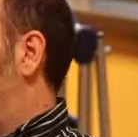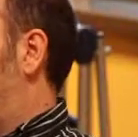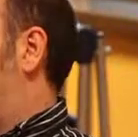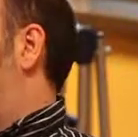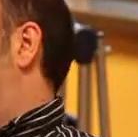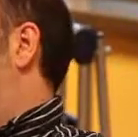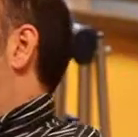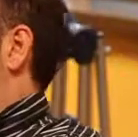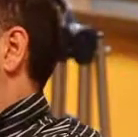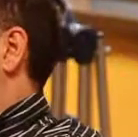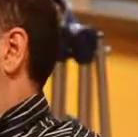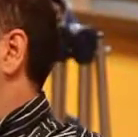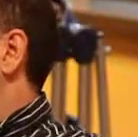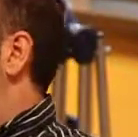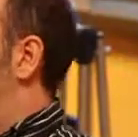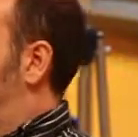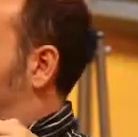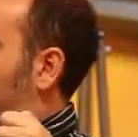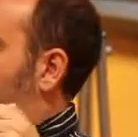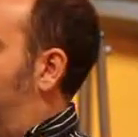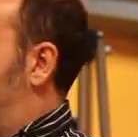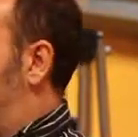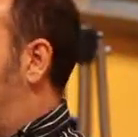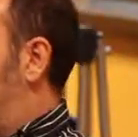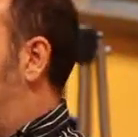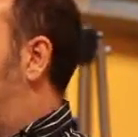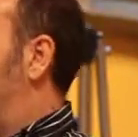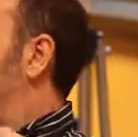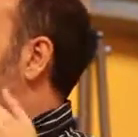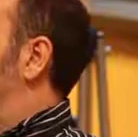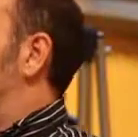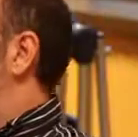que nunca prescribe. Los delitos que prescriben, ellos